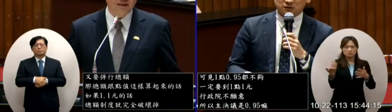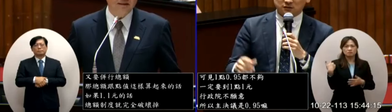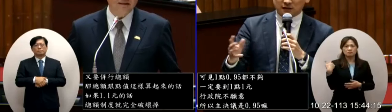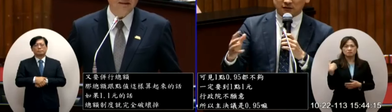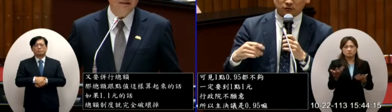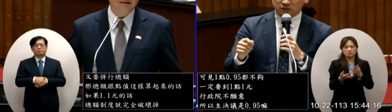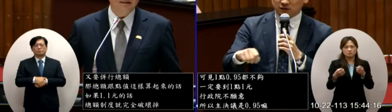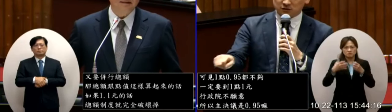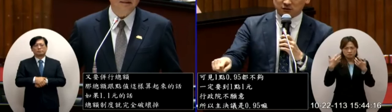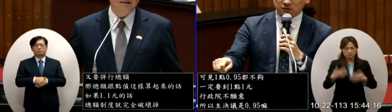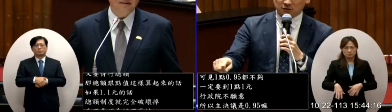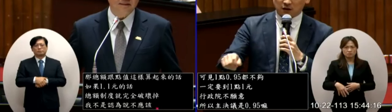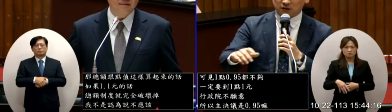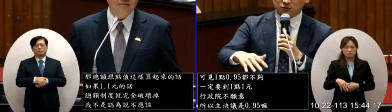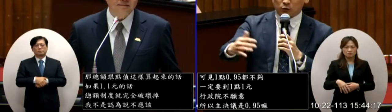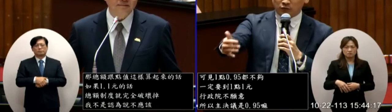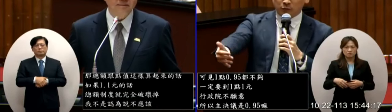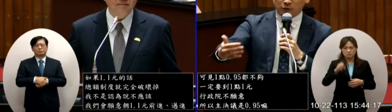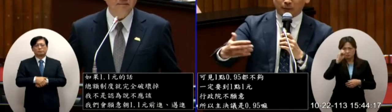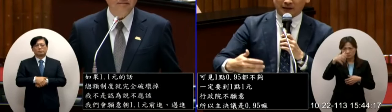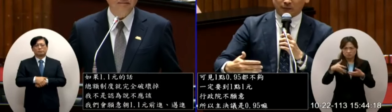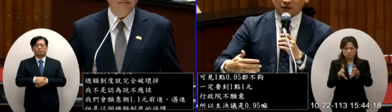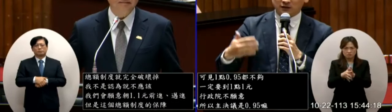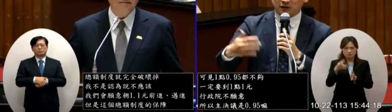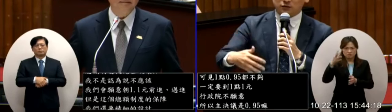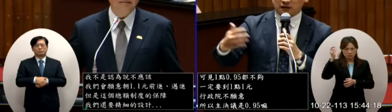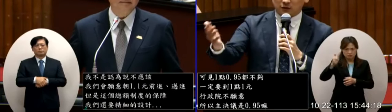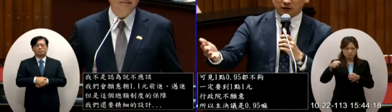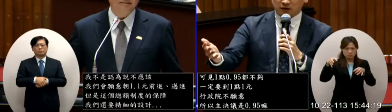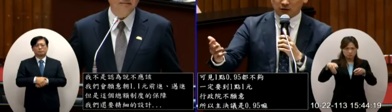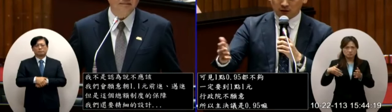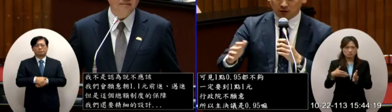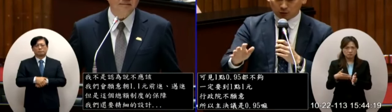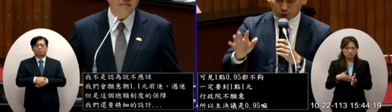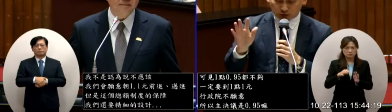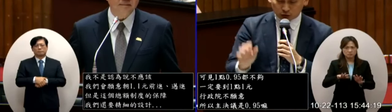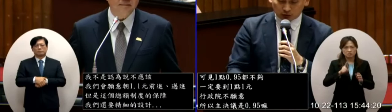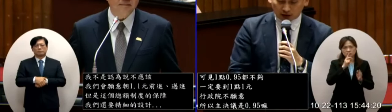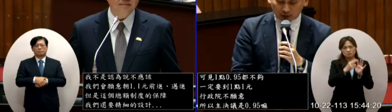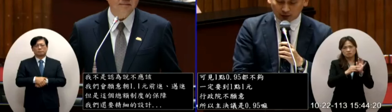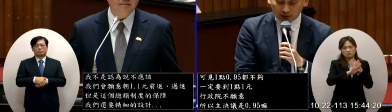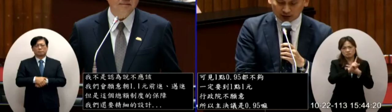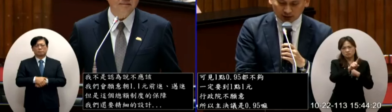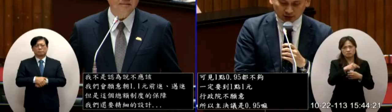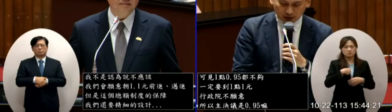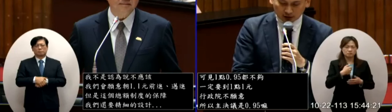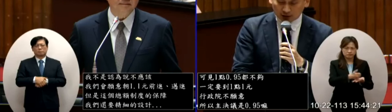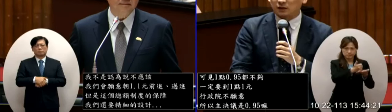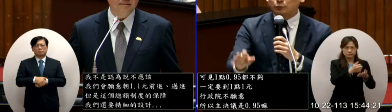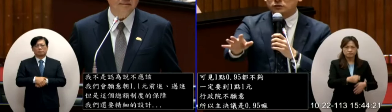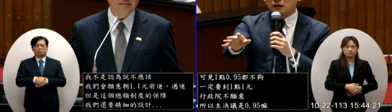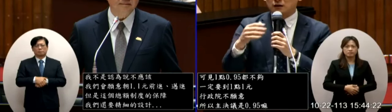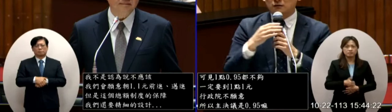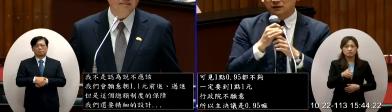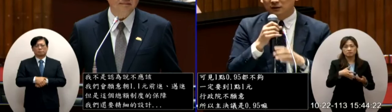其實三長都簽字了 那時候衛福部有派代表 那現在又講另外一套 我尊重了好不好 那謝謝部長